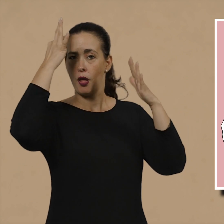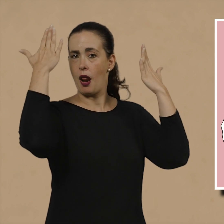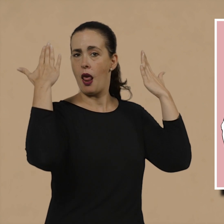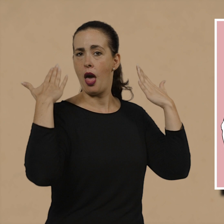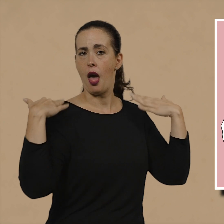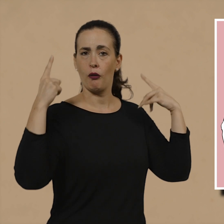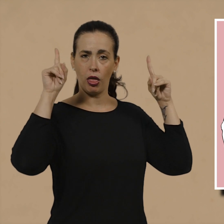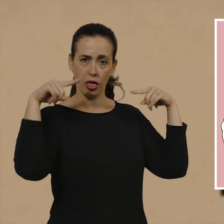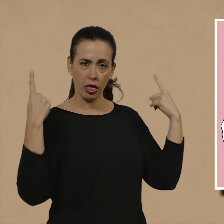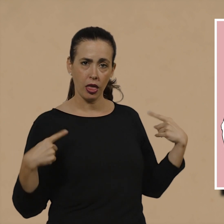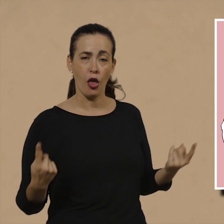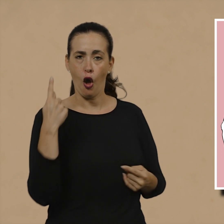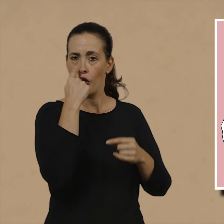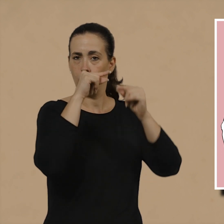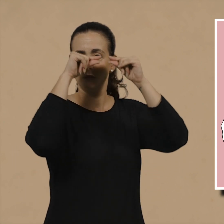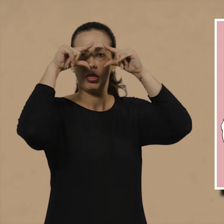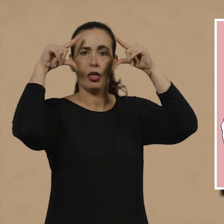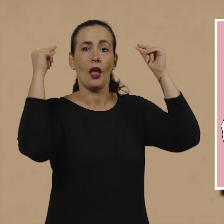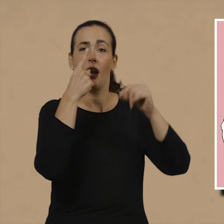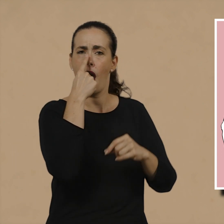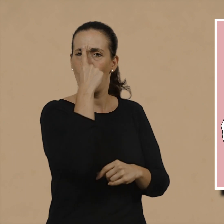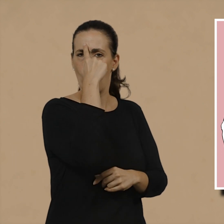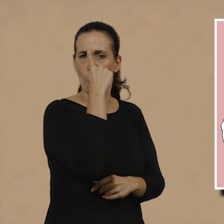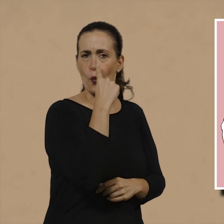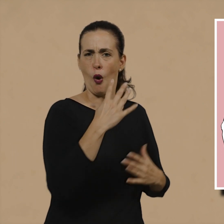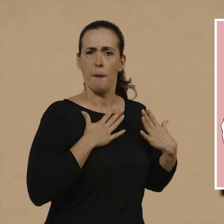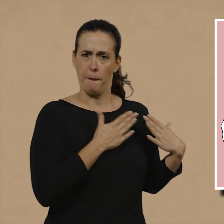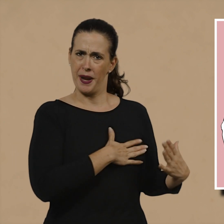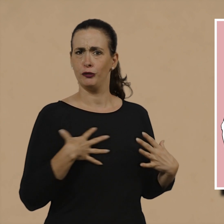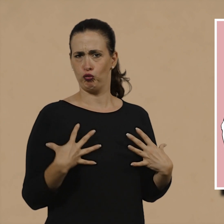Els cabells són llargs i rinxolats, els ulls ametllats, el nas allargat,